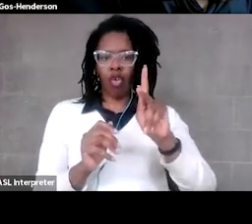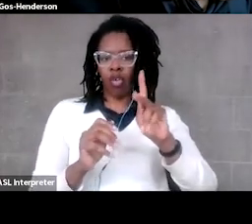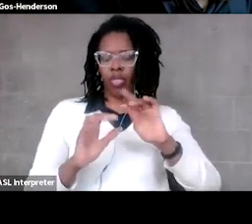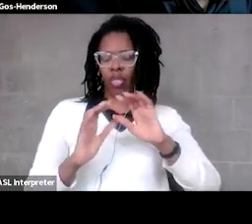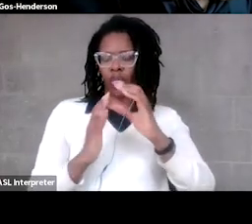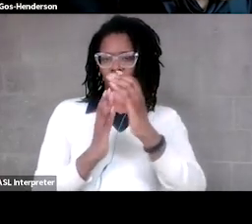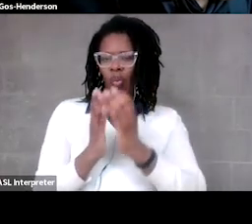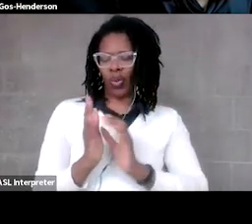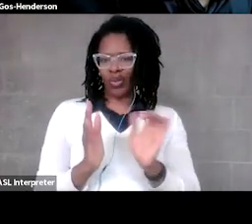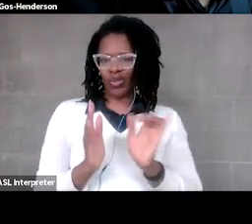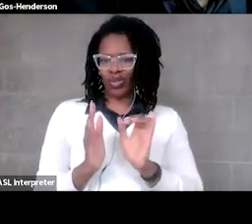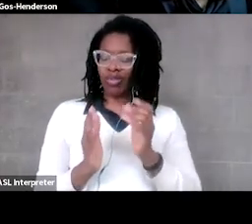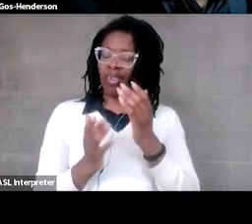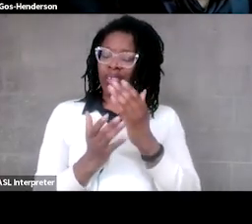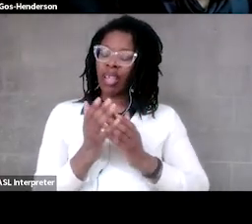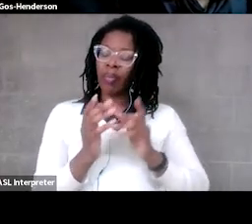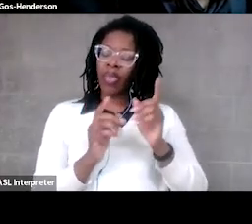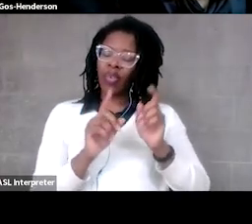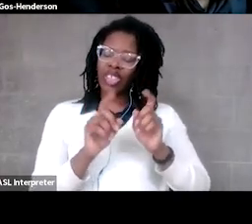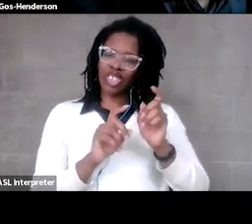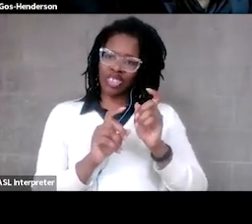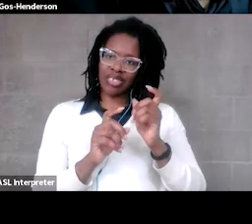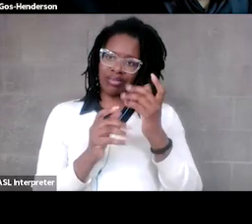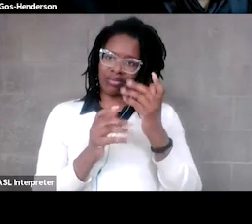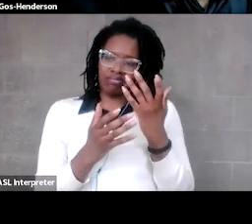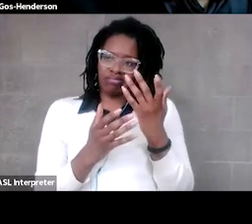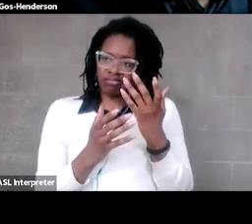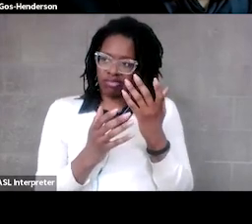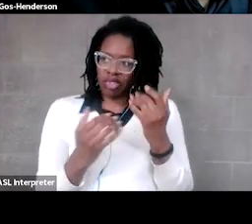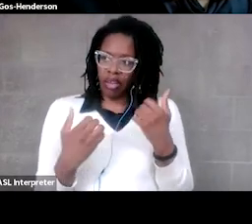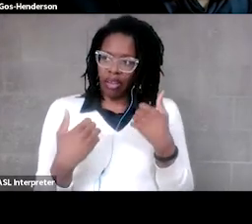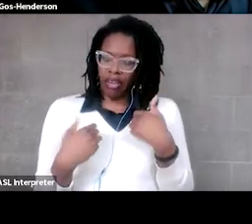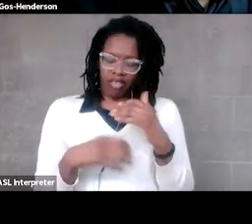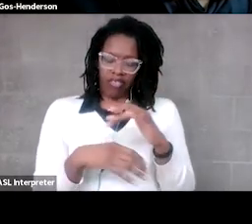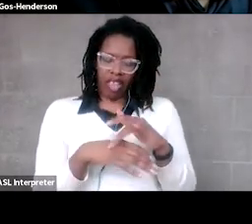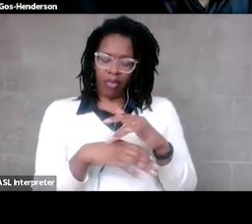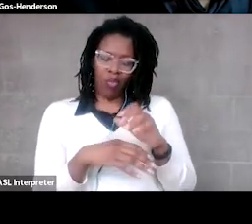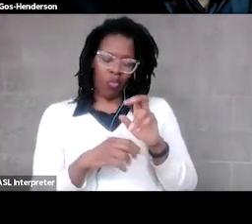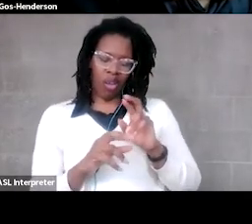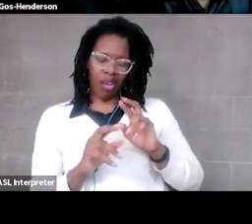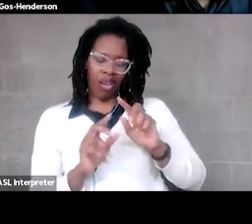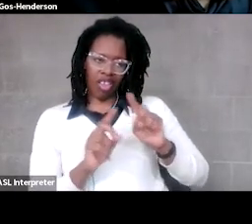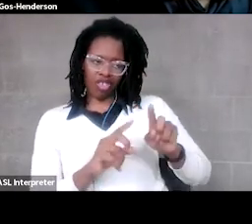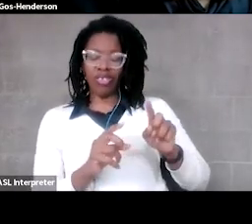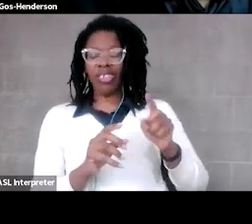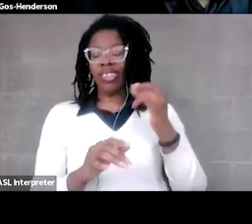de las preguntas para que puedan obtenerlas respondidas si no podemos llegar a ellas hoy.